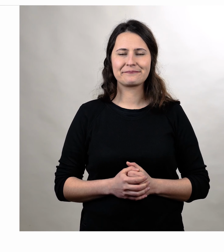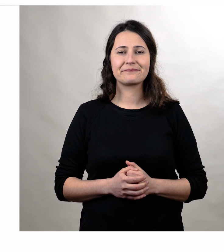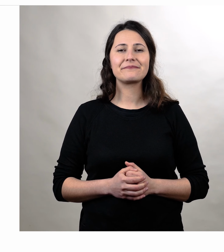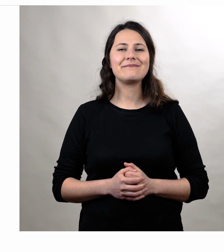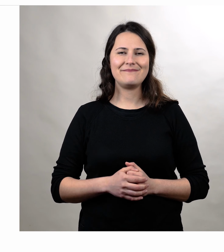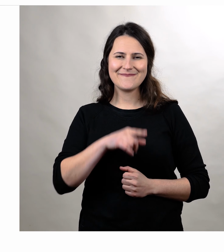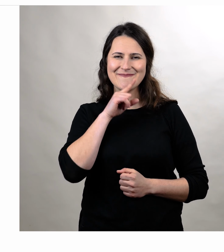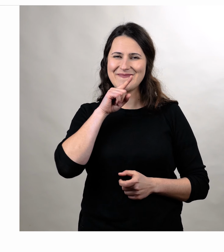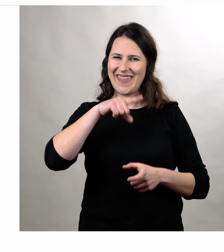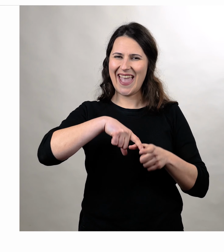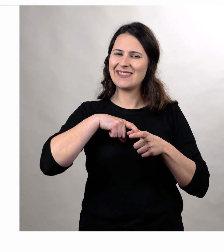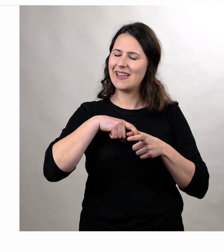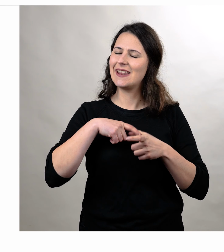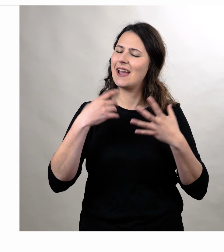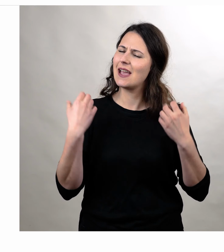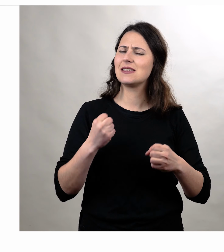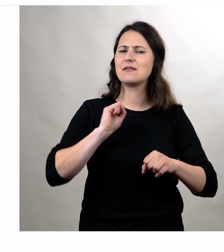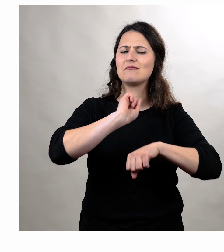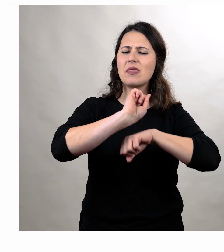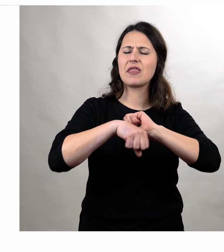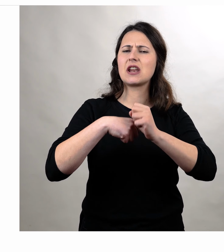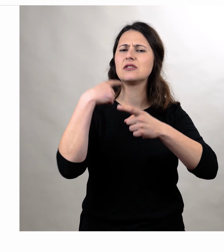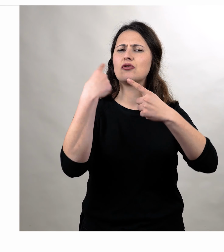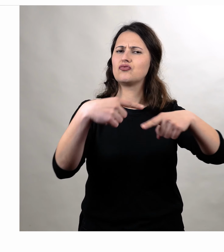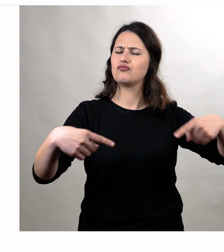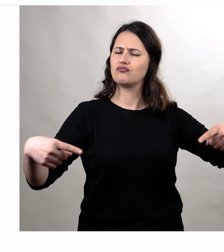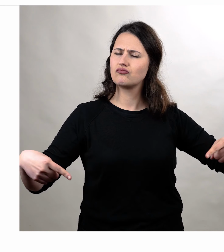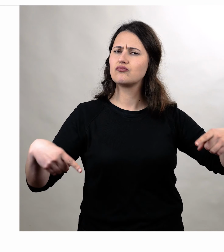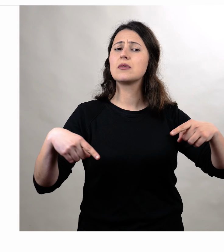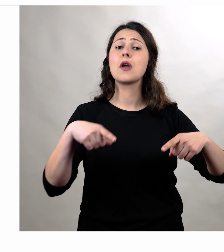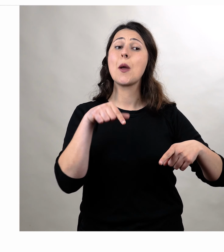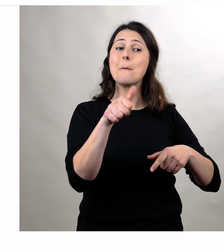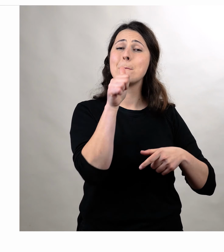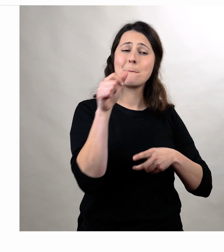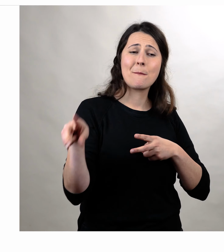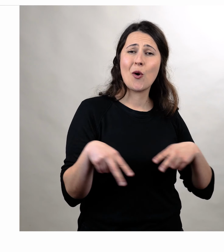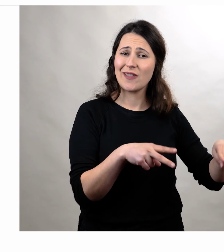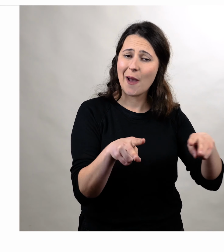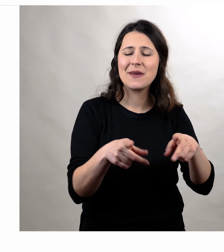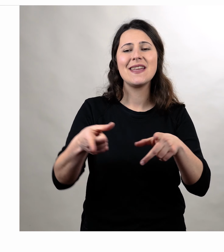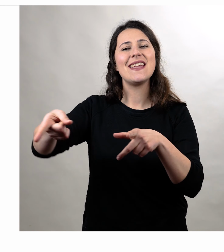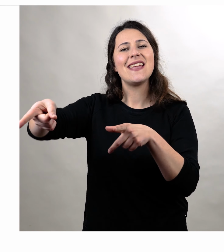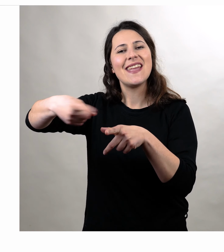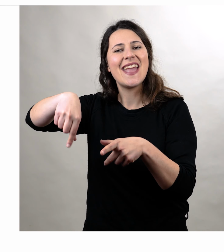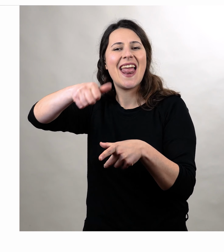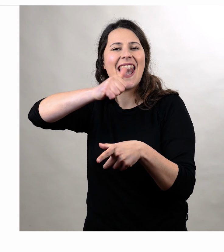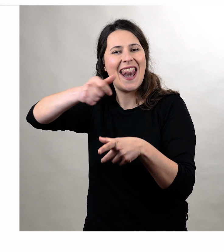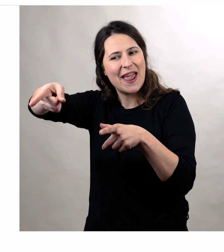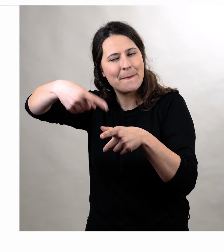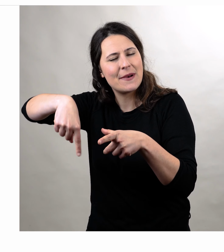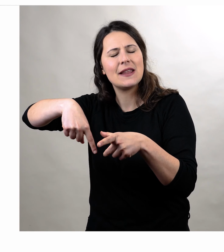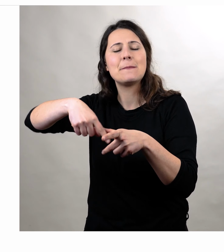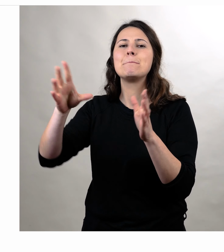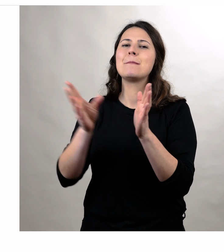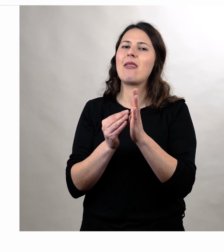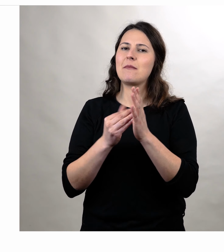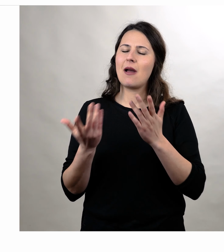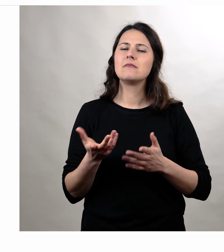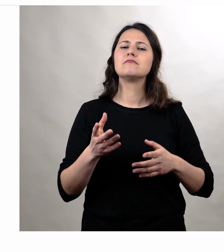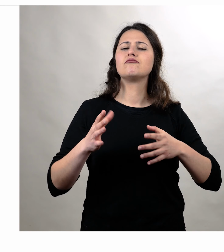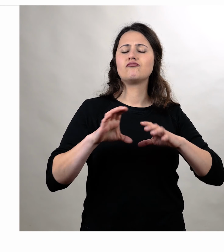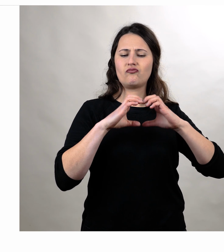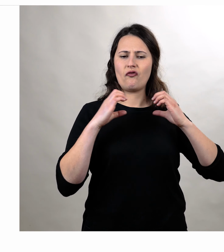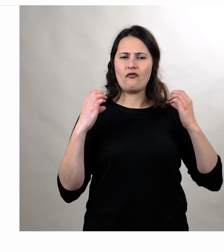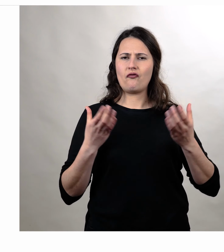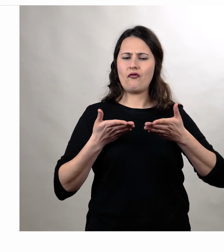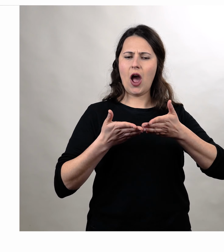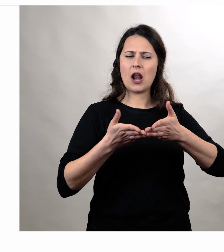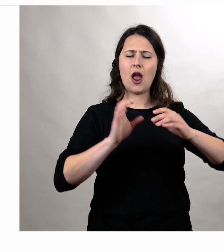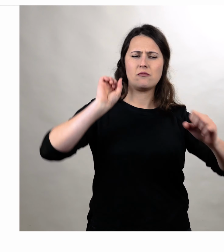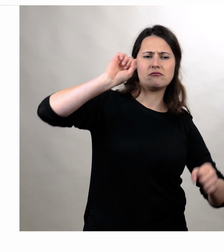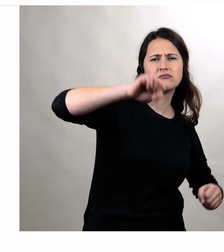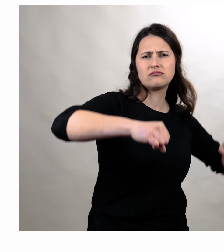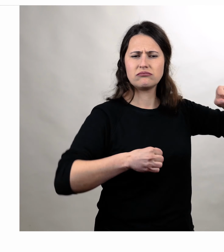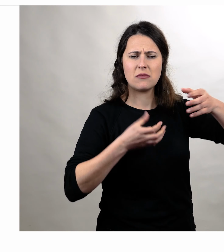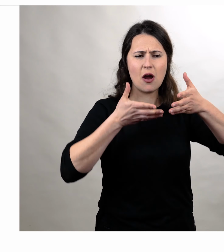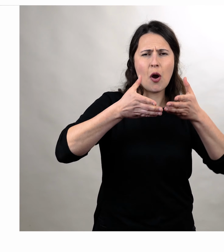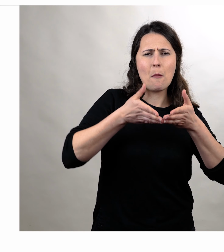Η εταιρεία προσφέρει διάφορες δραστηριότητες σε ποτάμια και λίμνες, όπως διάσχιση ποταμού με φουσκωτή βάρκα,